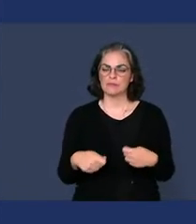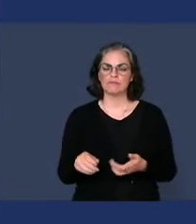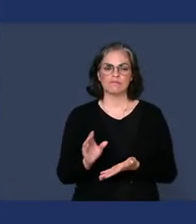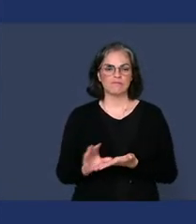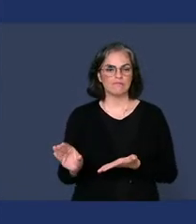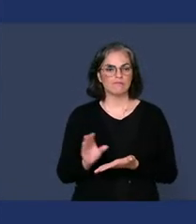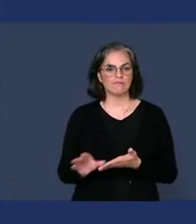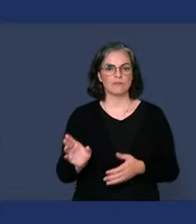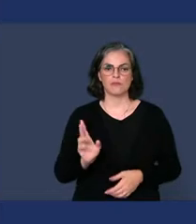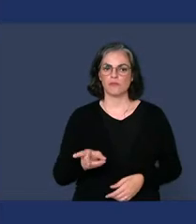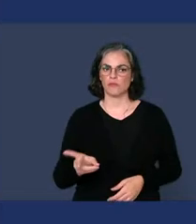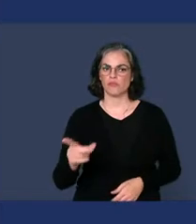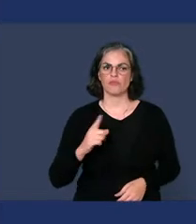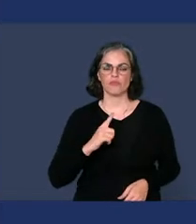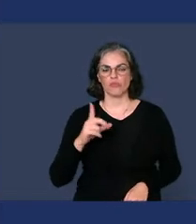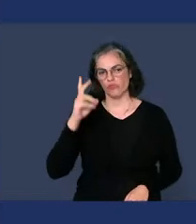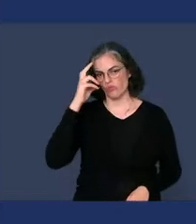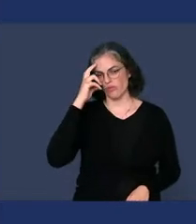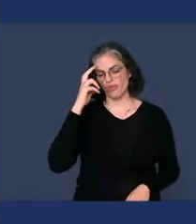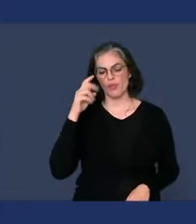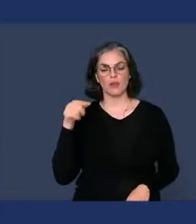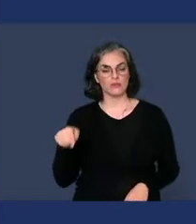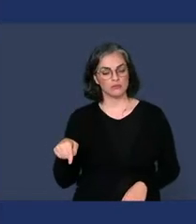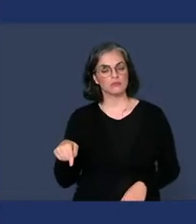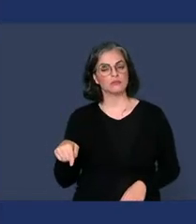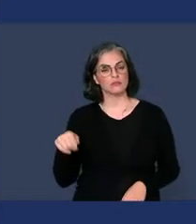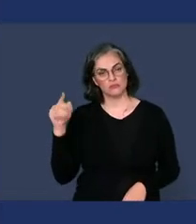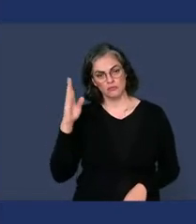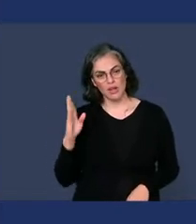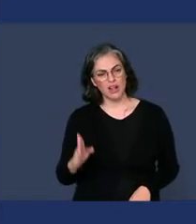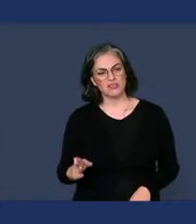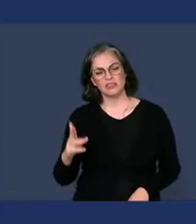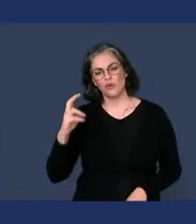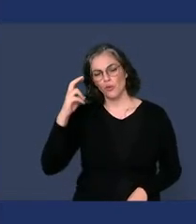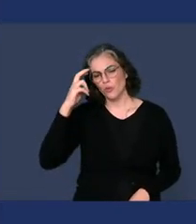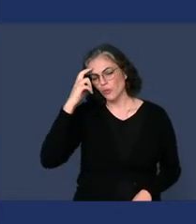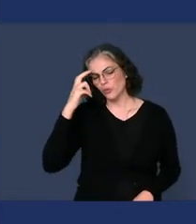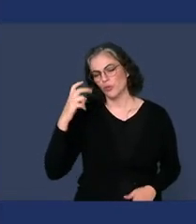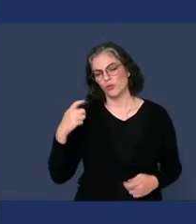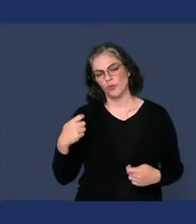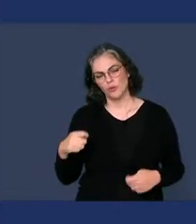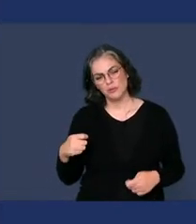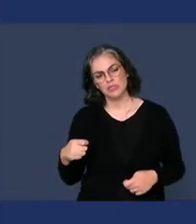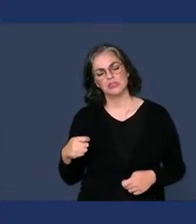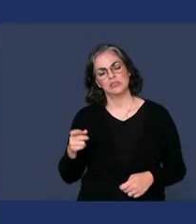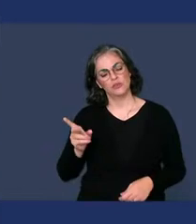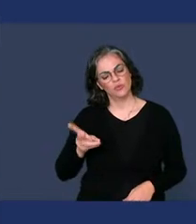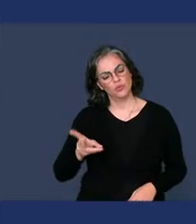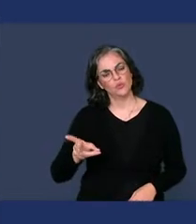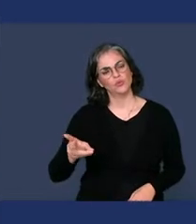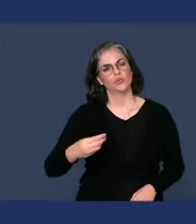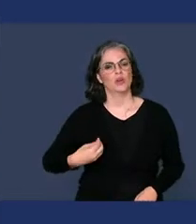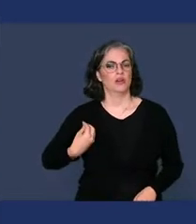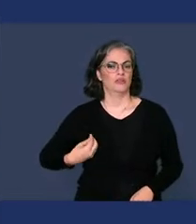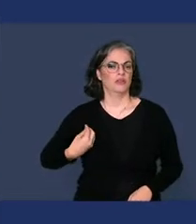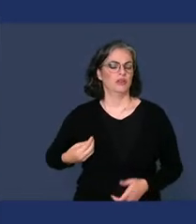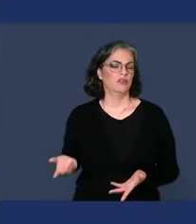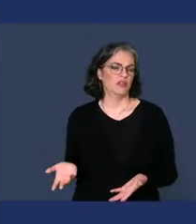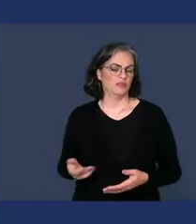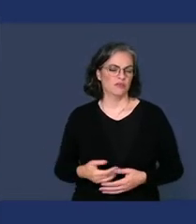PRECISAMOS DE RECURSOS PERMANENTES PARA A CULTURA PARA QUE A CULTURA BRASILEIRA POSSA TER SUSTENTABILIDADE.